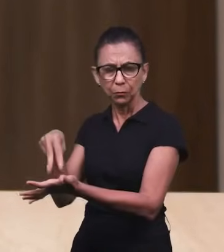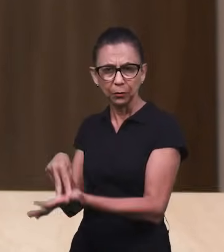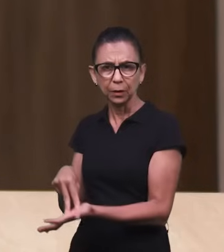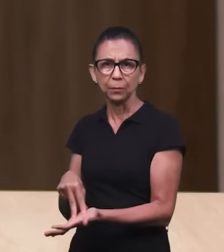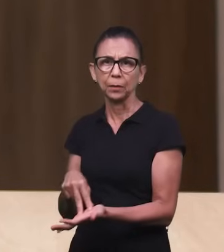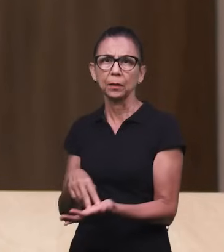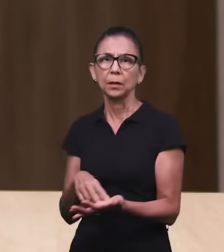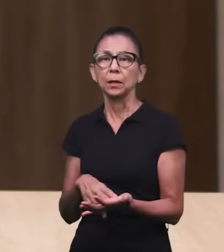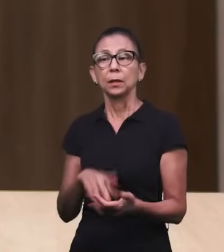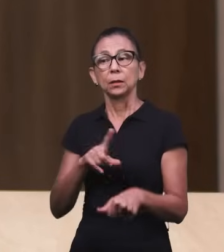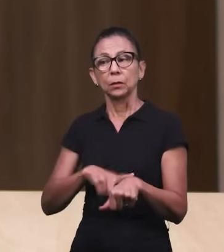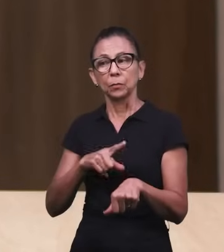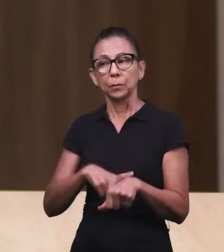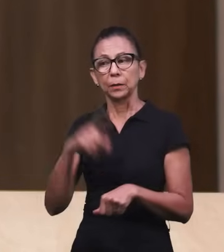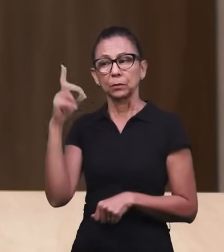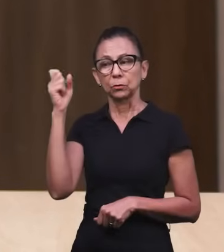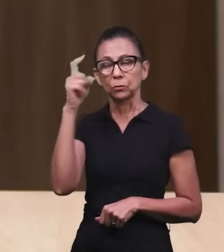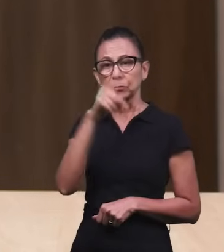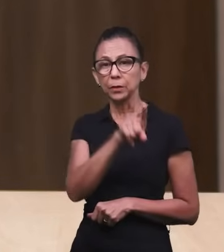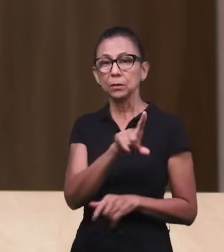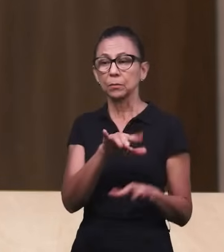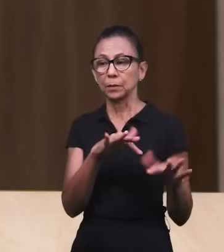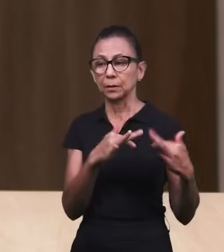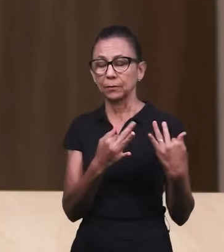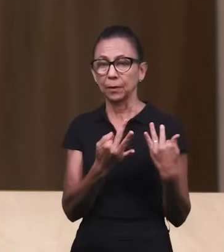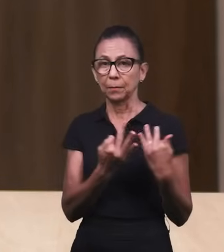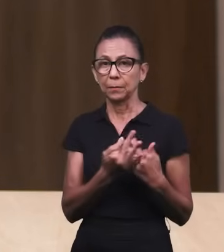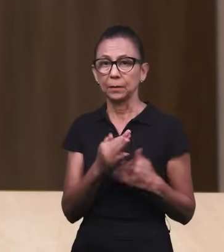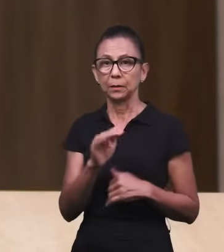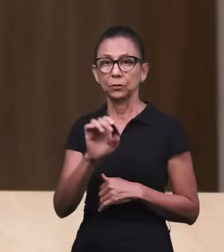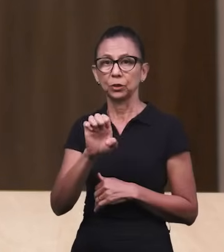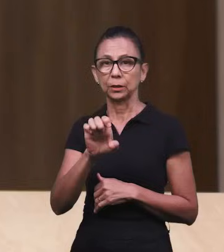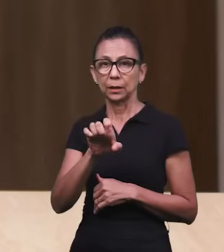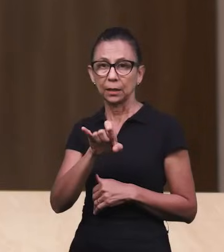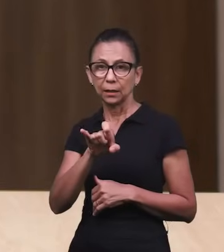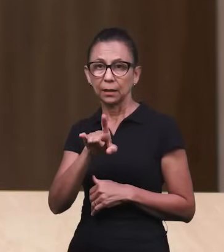Samuel por toda a história de Israel a relevância você a gente não vê a gente não vê Samuel só Ah